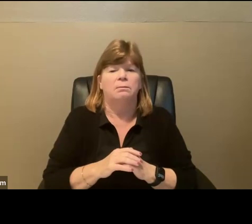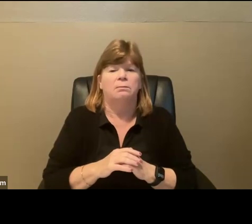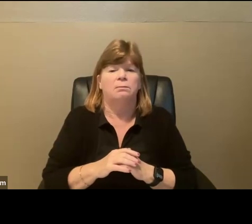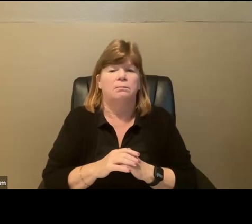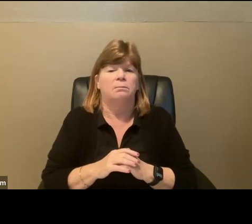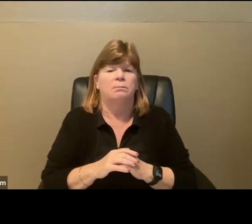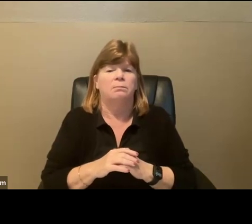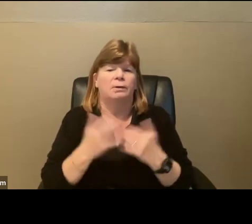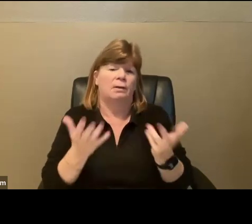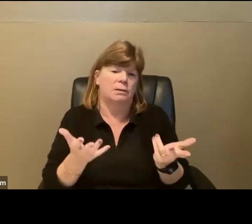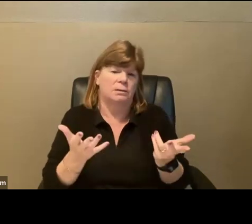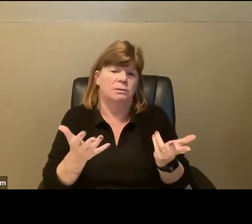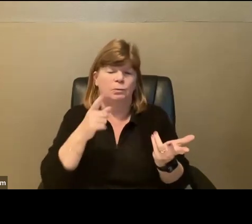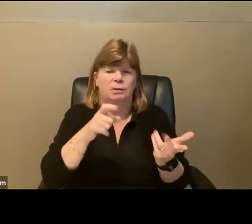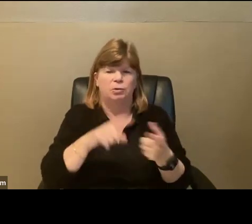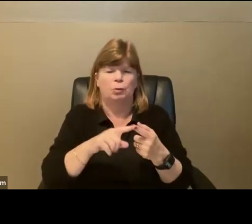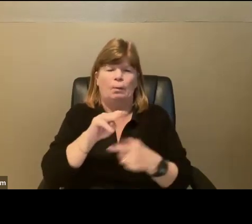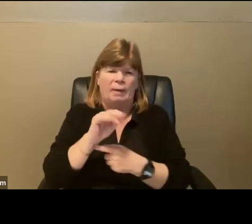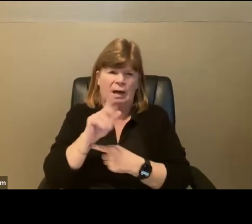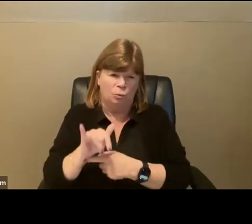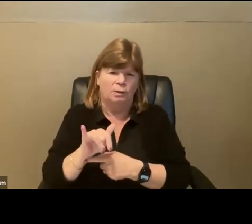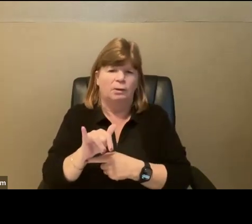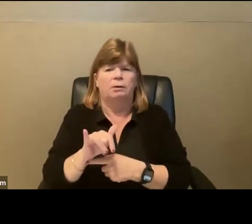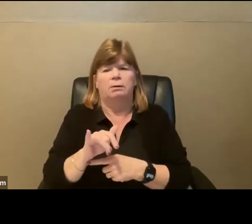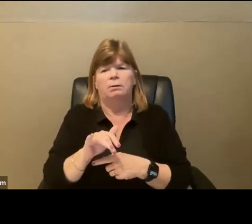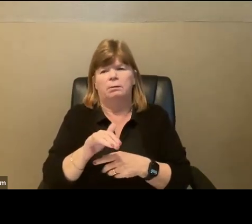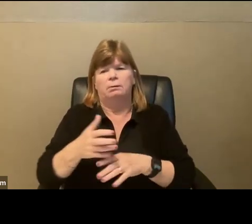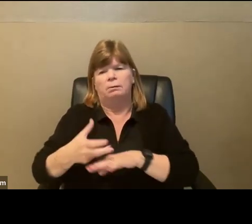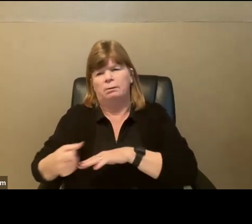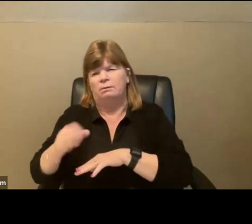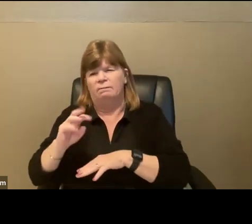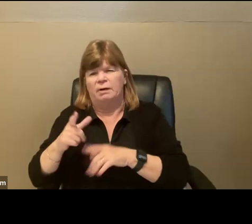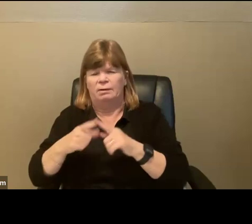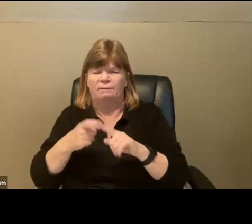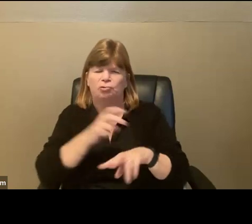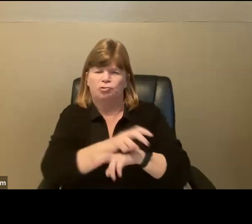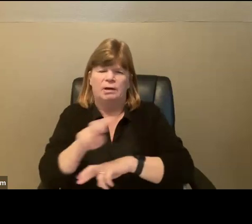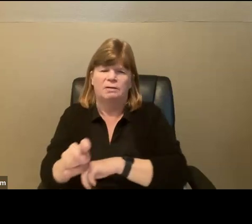A menos que necesites evacuar manualmente tu intestino, entonces probablemente necesitarías transferirte al inodoro.